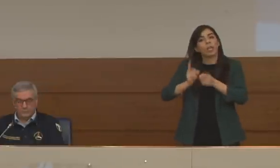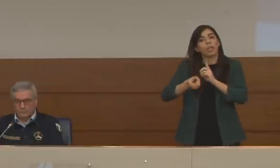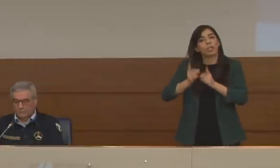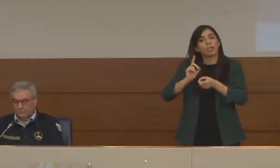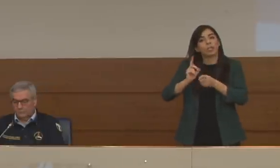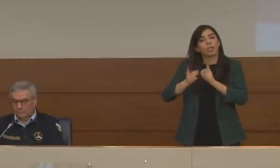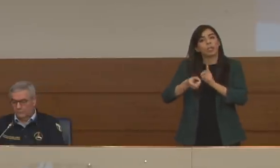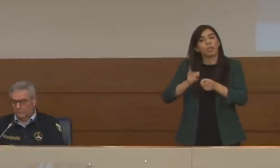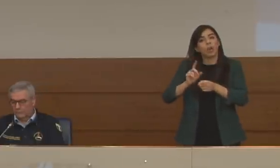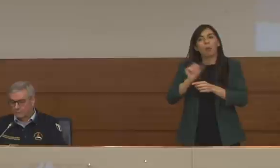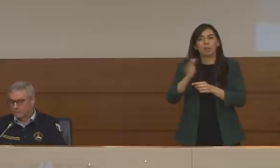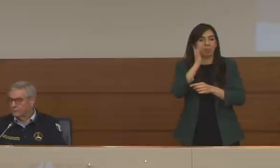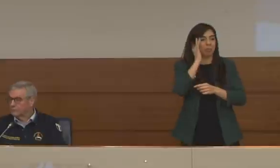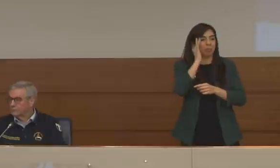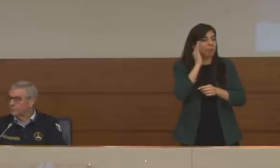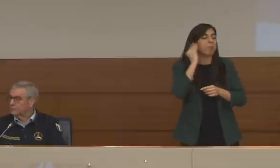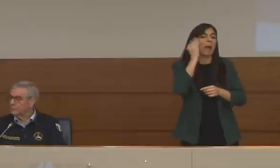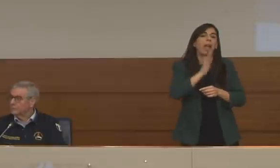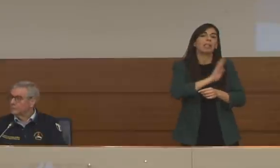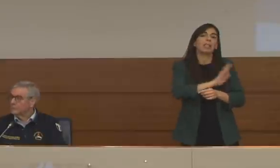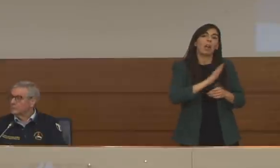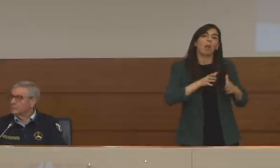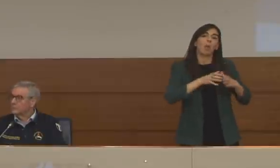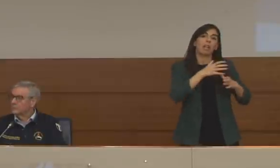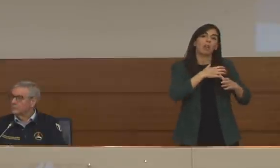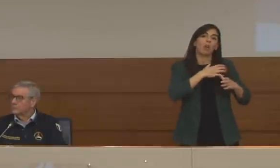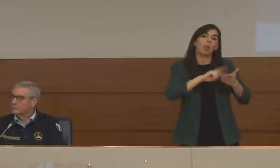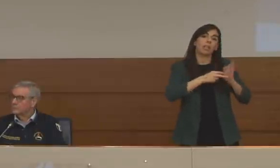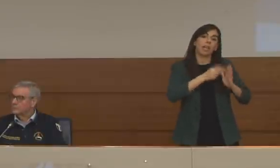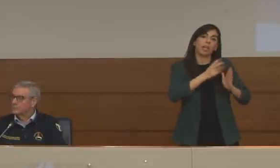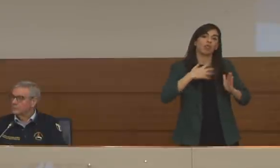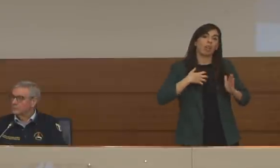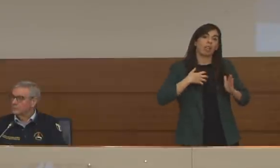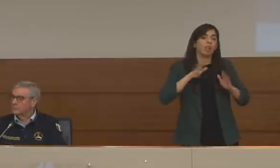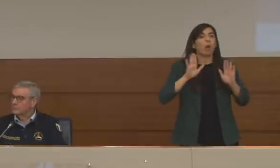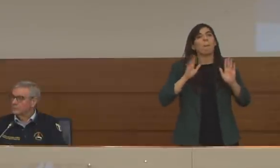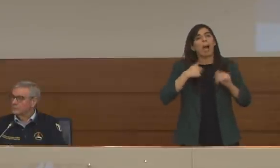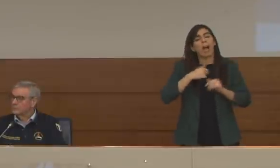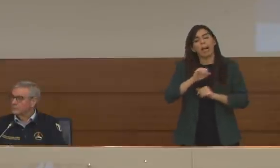Commissione Tecnico Scientifica, ma credo che abbiamo sotto gli occhi tutti noi